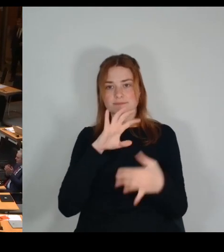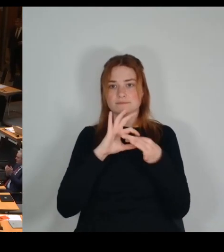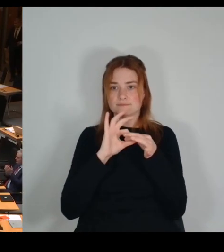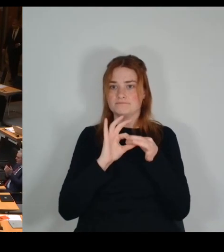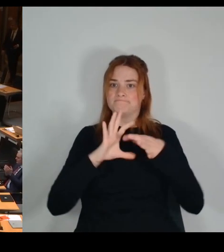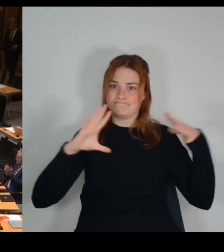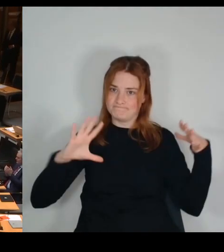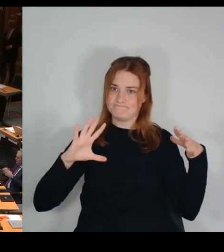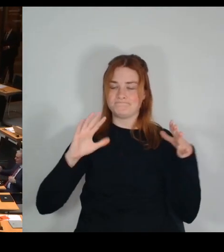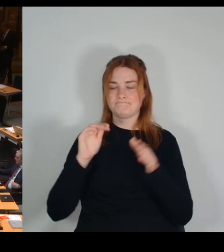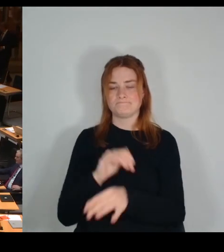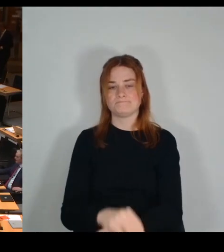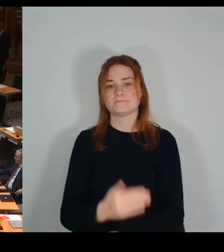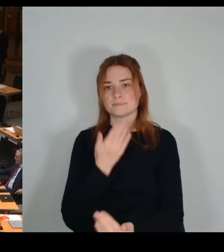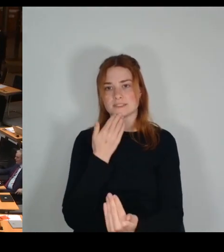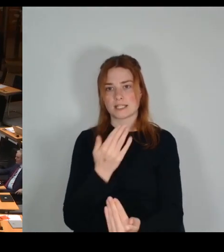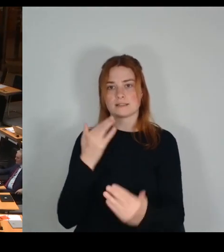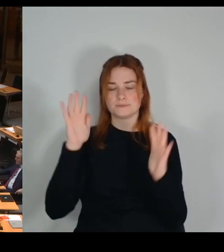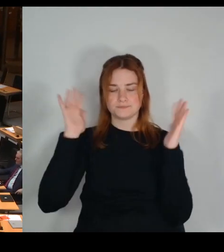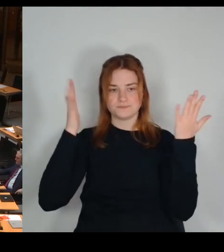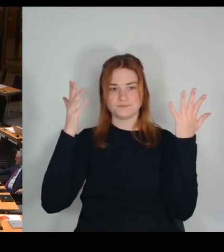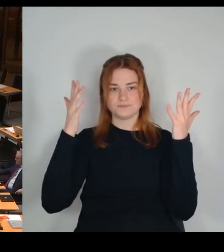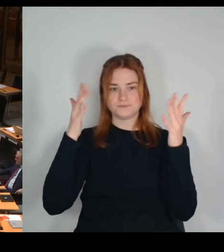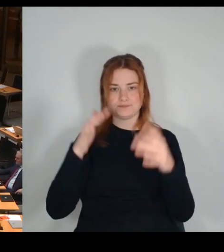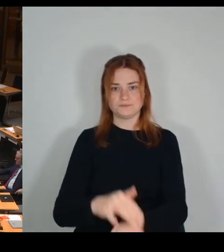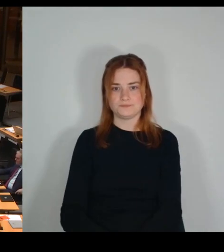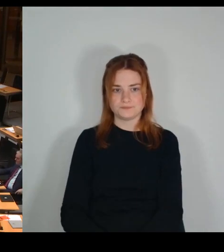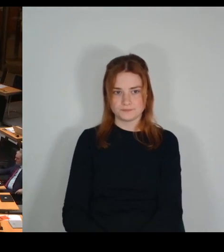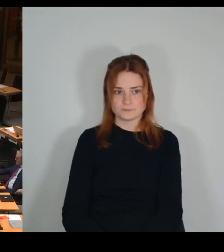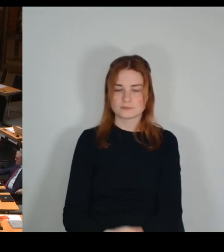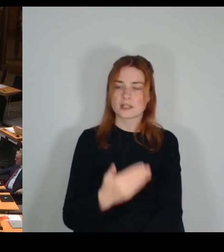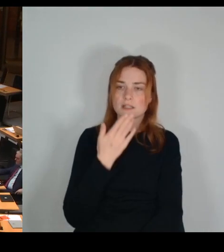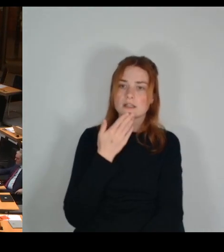Vielen Dank, Herr Kollege. Für die Linke hat der Kollege Schrader jetzt das Wort.